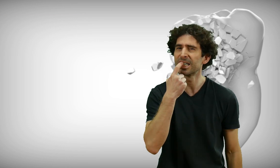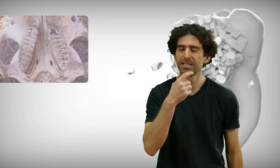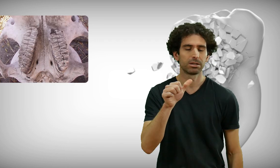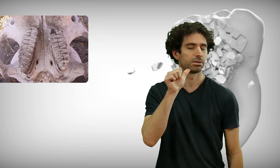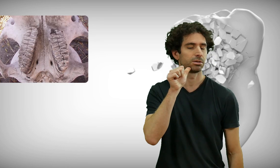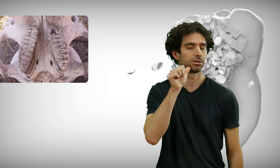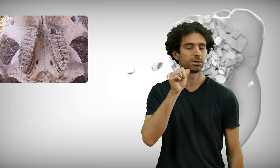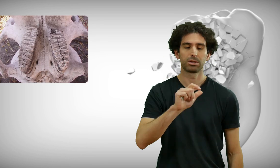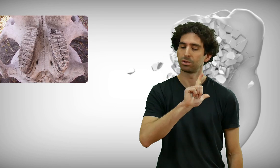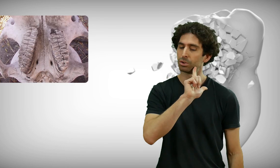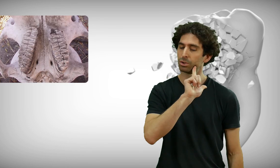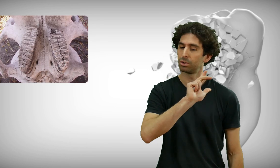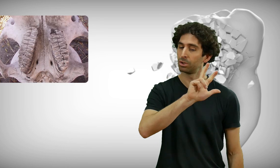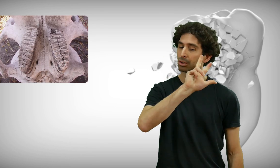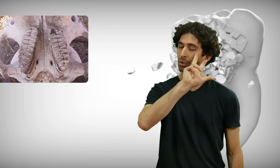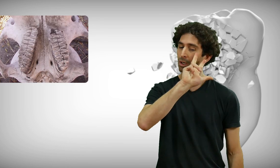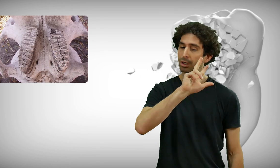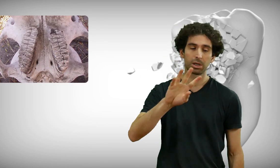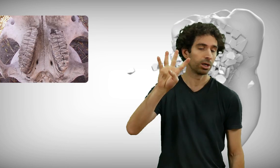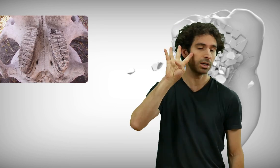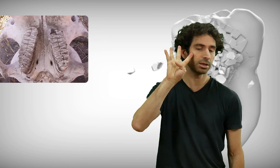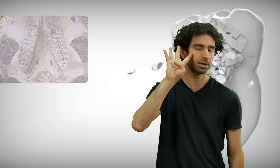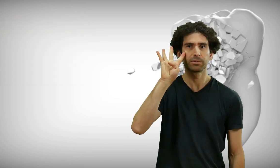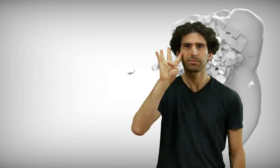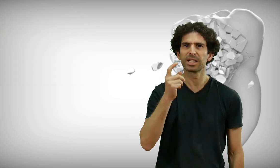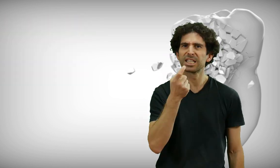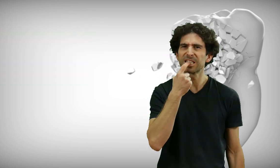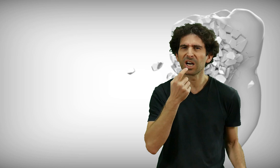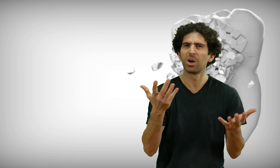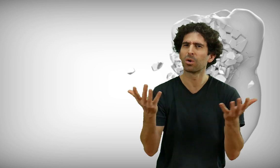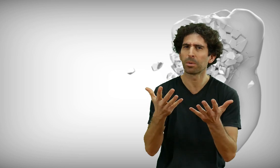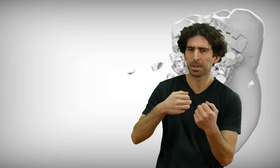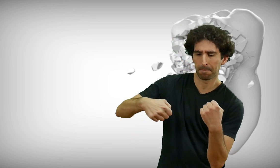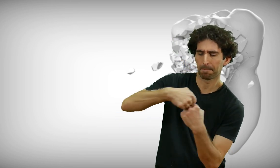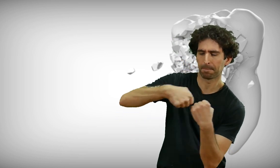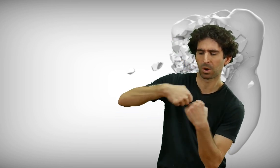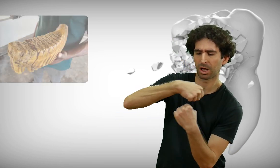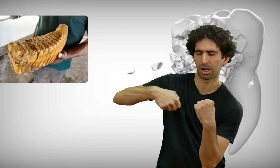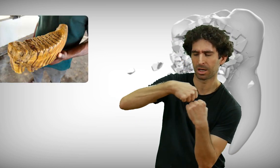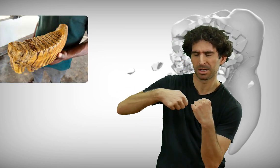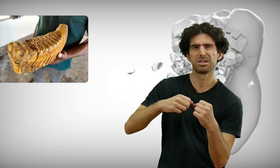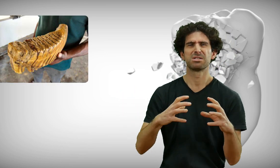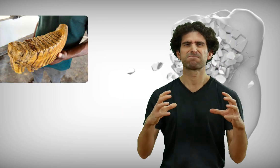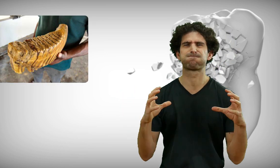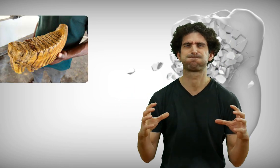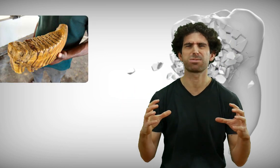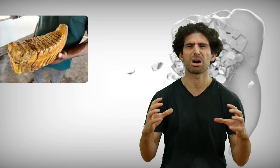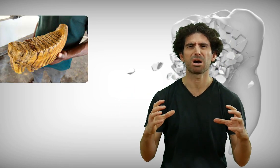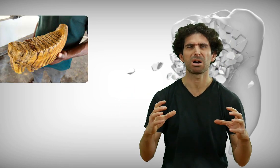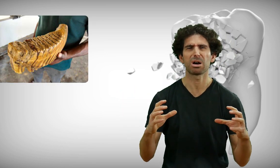Une pour chaque côté de la mâchoire. Quel type de dents ? Des molaires énormes